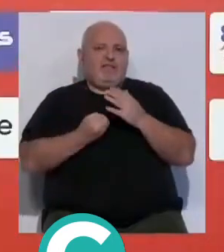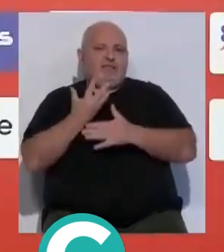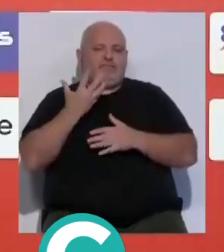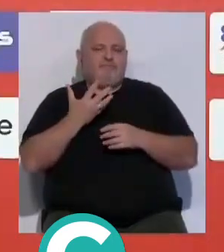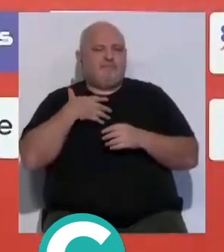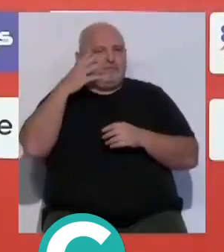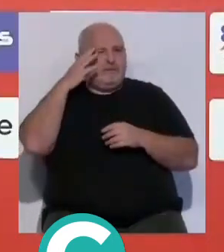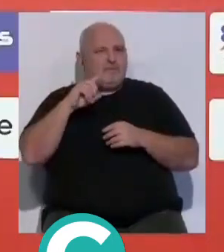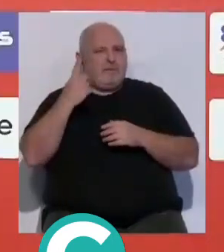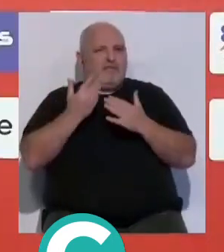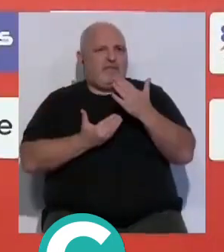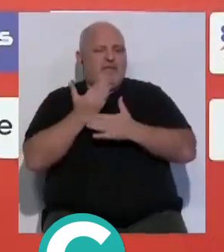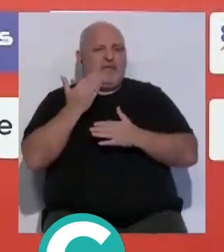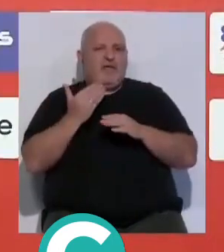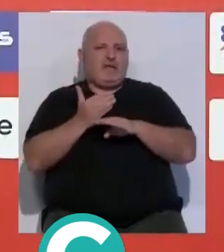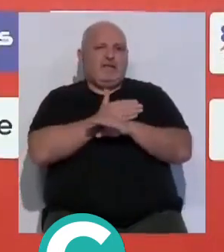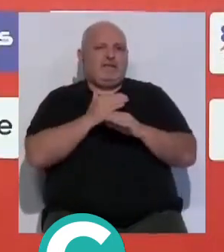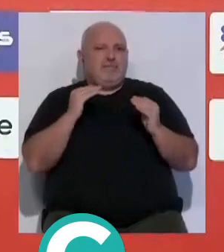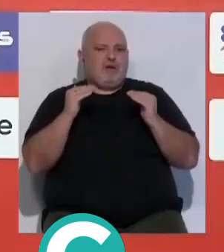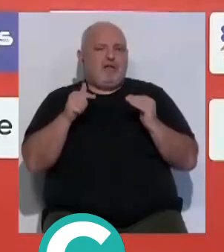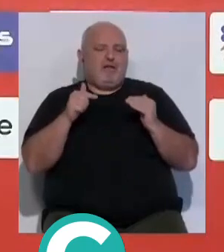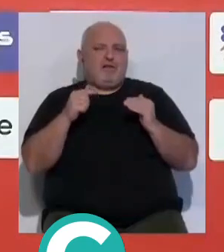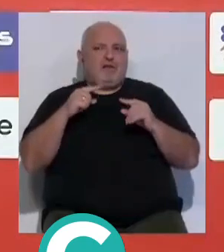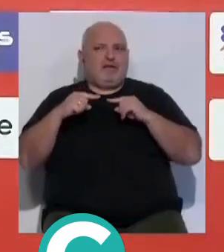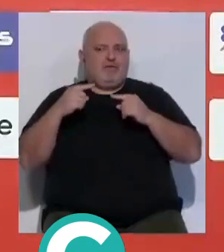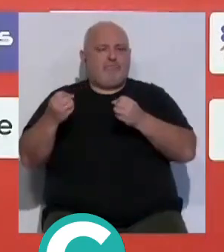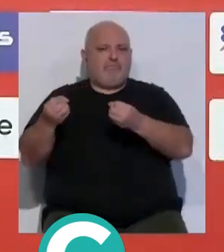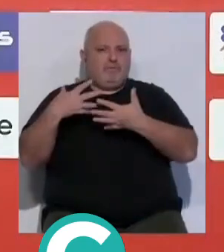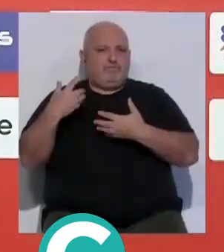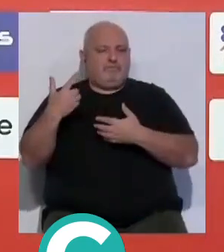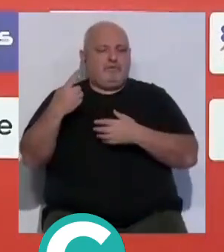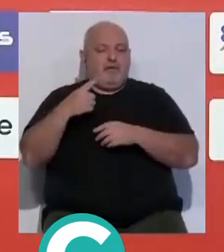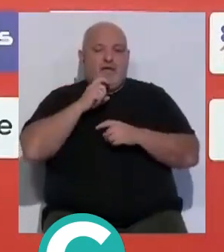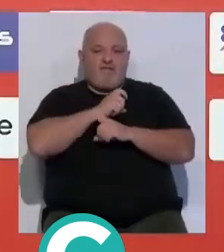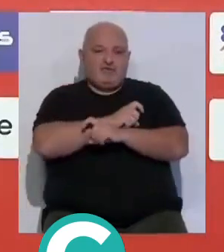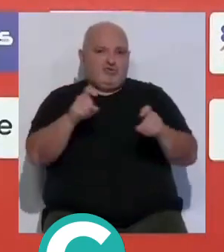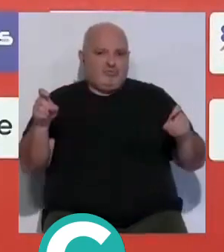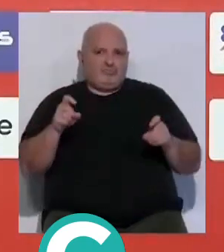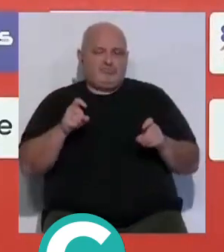creo que el primer día de pretemporada si no me equivoco el Míster nos dijo Mira chicos yo os voy